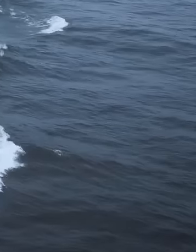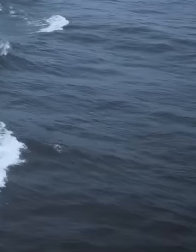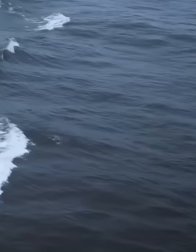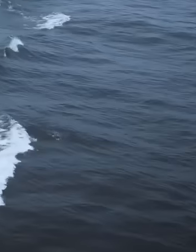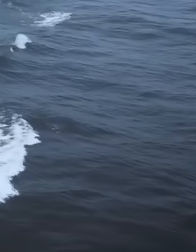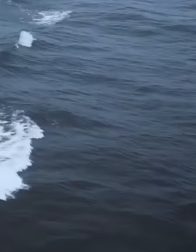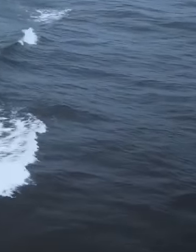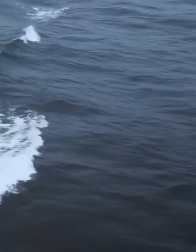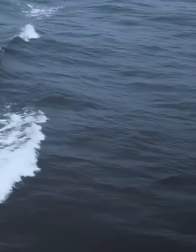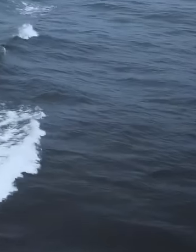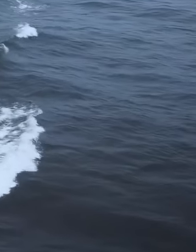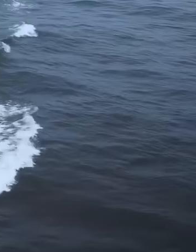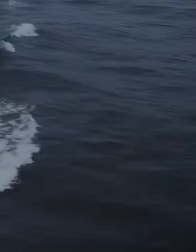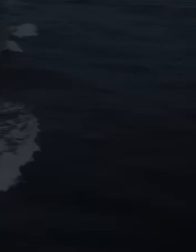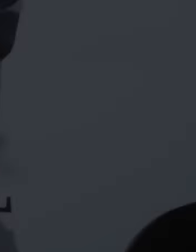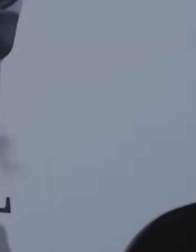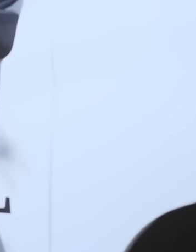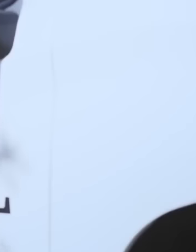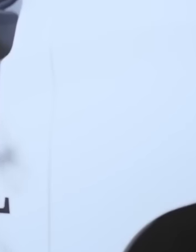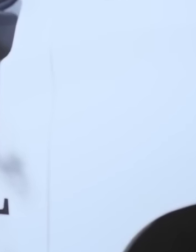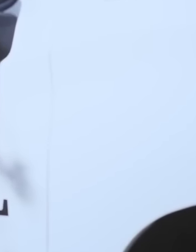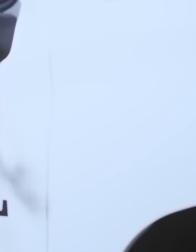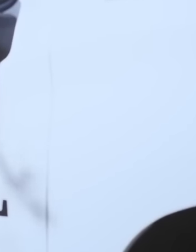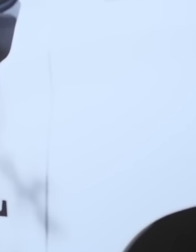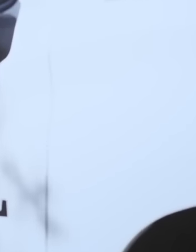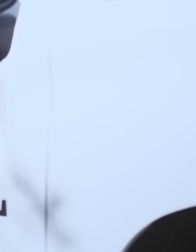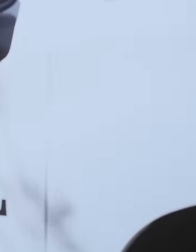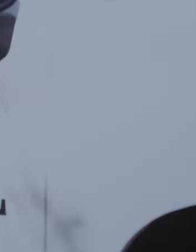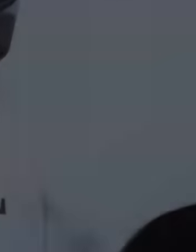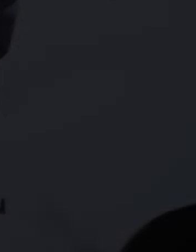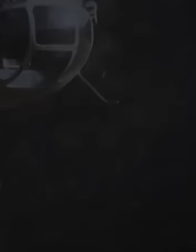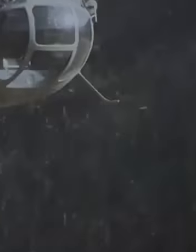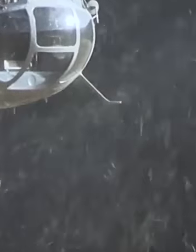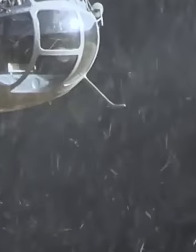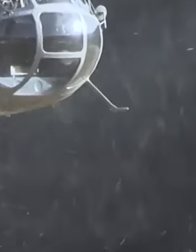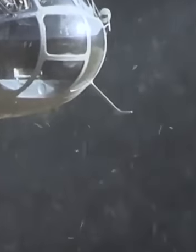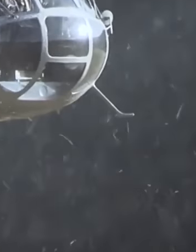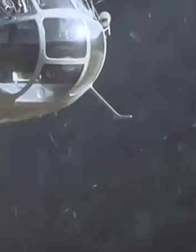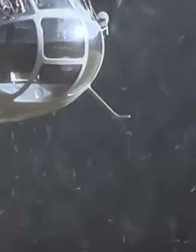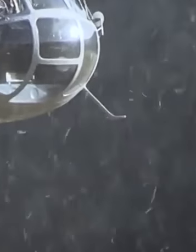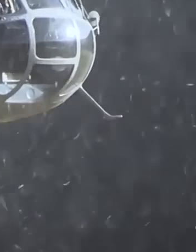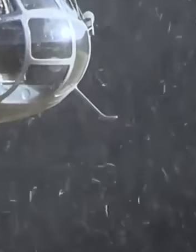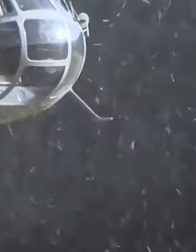se ha reducido a cero. Con métodos eficientes [música] y una determinación sin precedentes, el